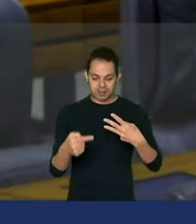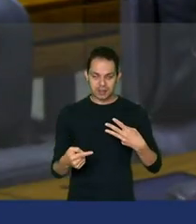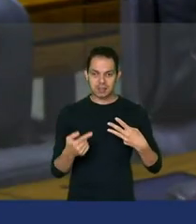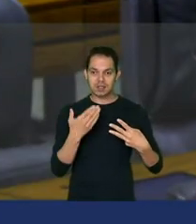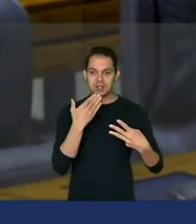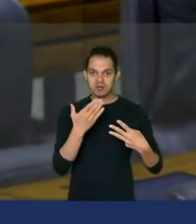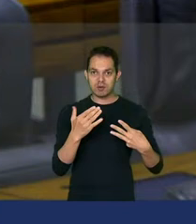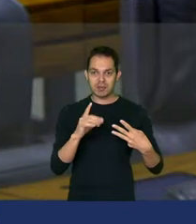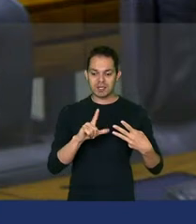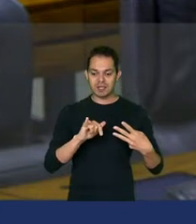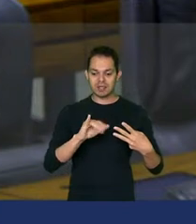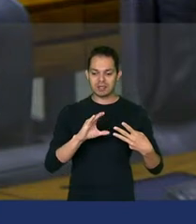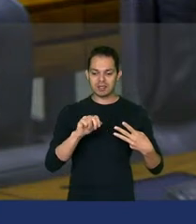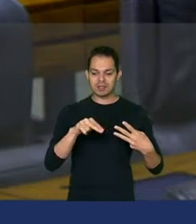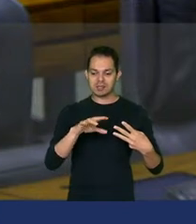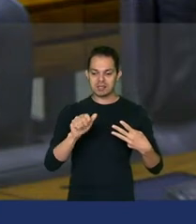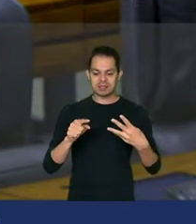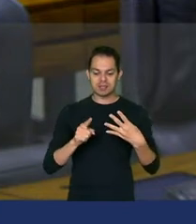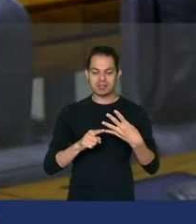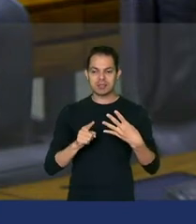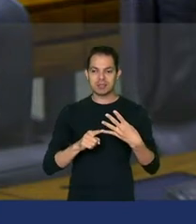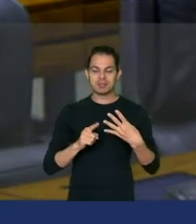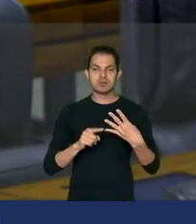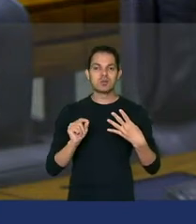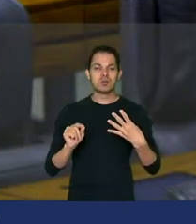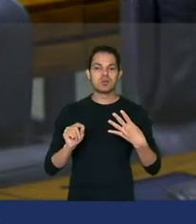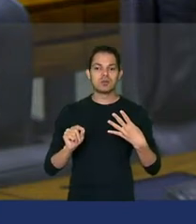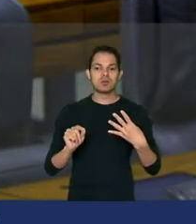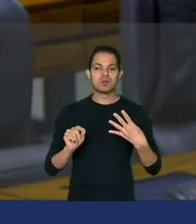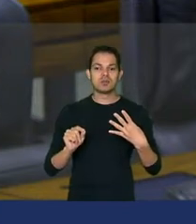ATENÇÃO PARA ISSO PARA QUE A GENTE NÃO CRIE TRÊS MODALIDADES NO FORMATO DE